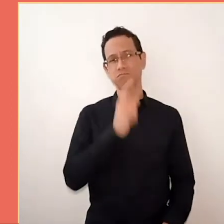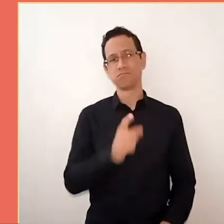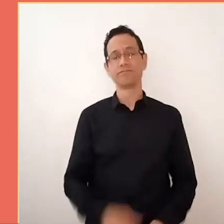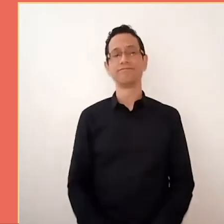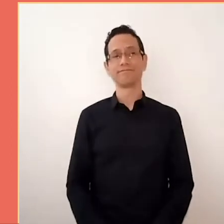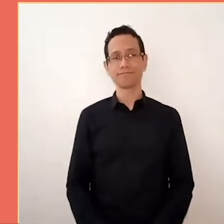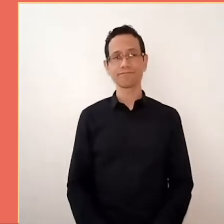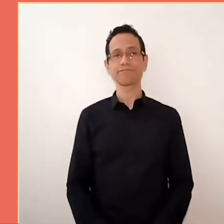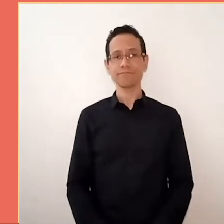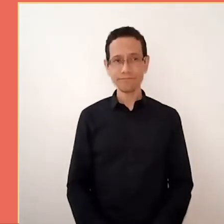eu receio muito.